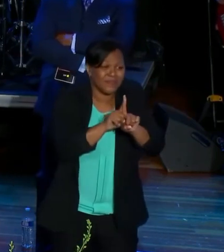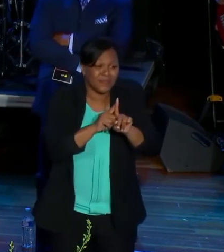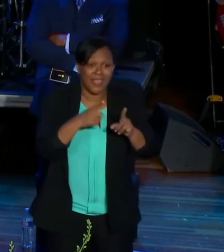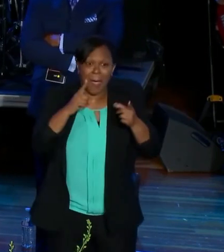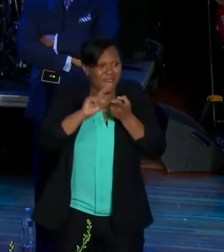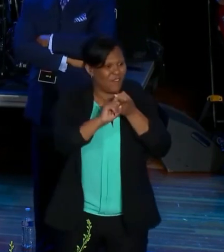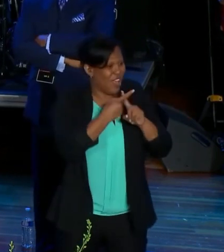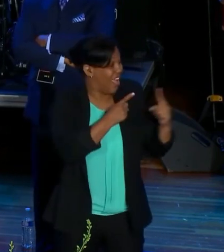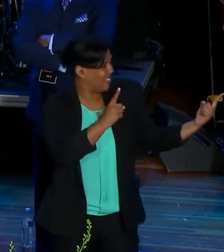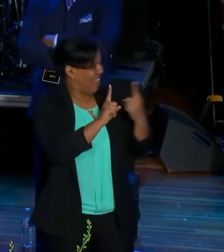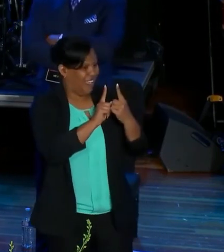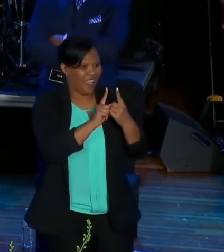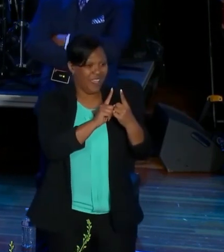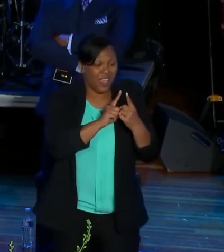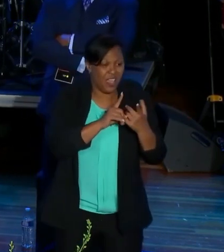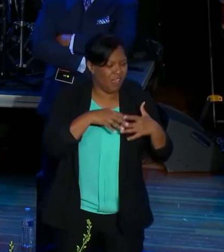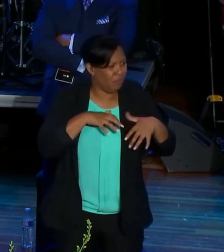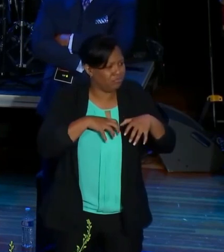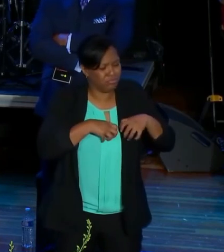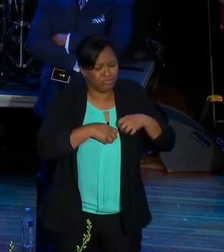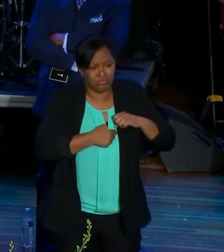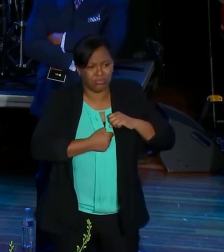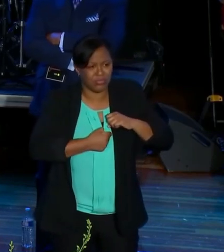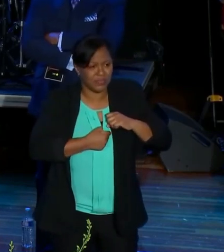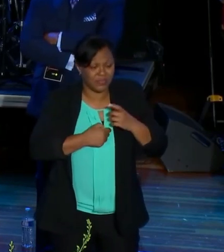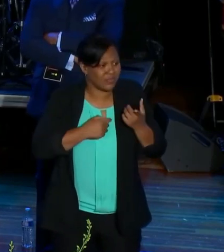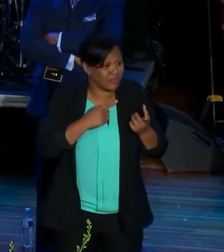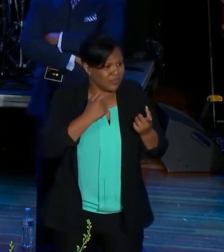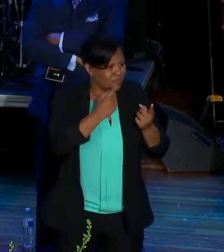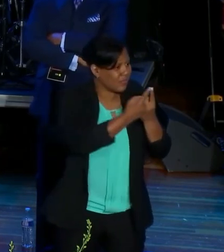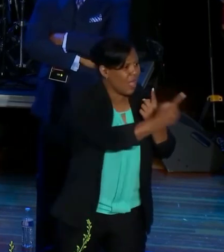"Jag tror inte att Han har fört mig ända hit , för att överge mig här"